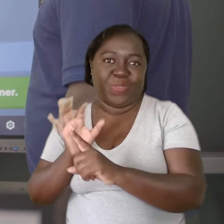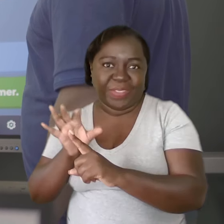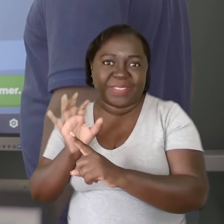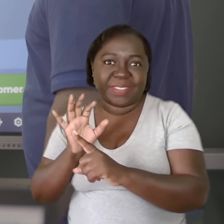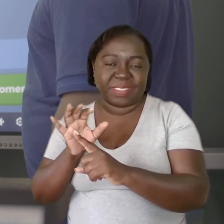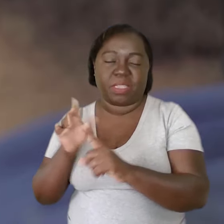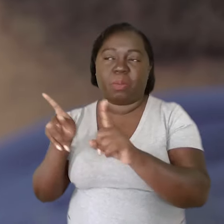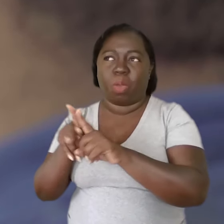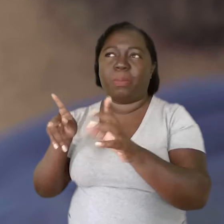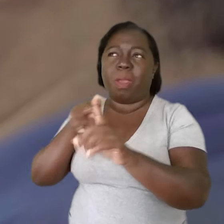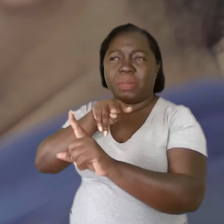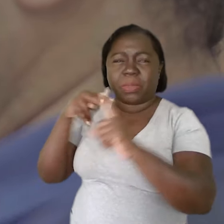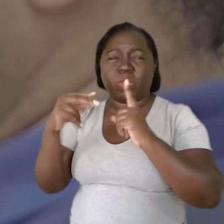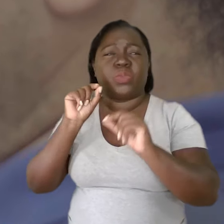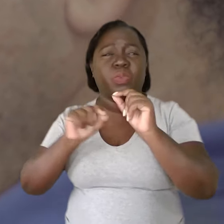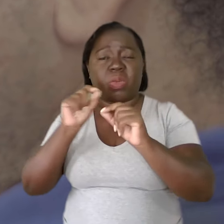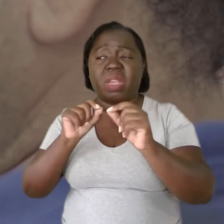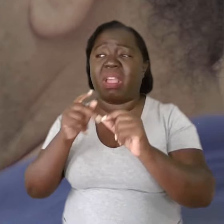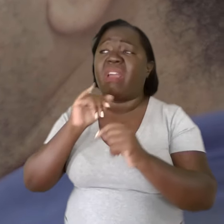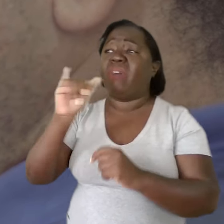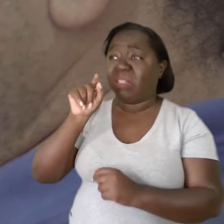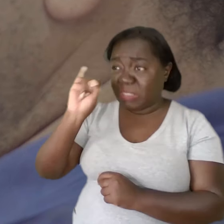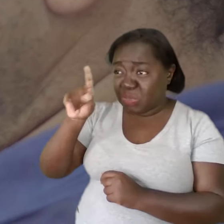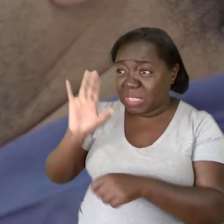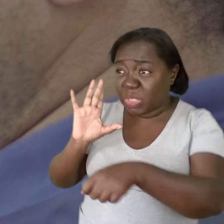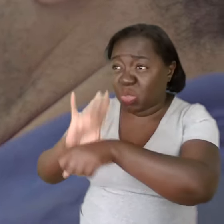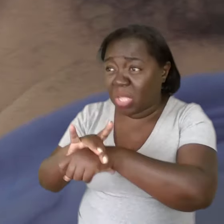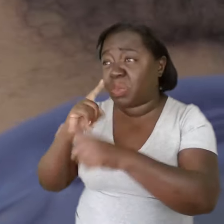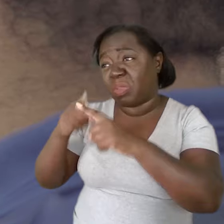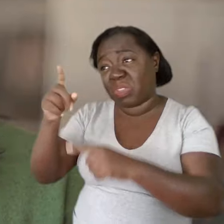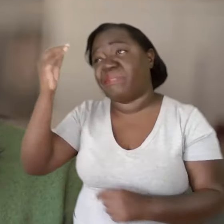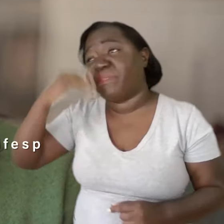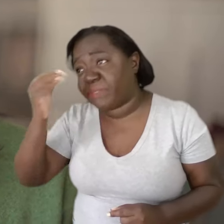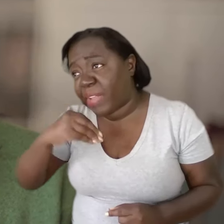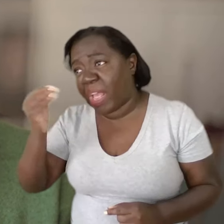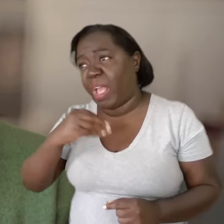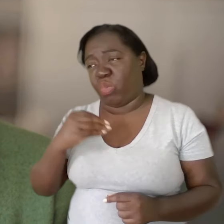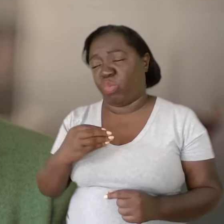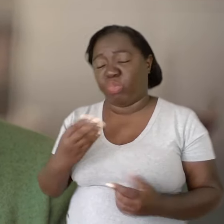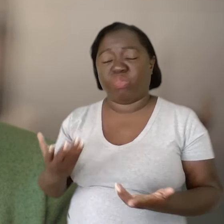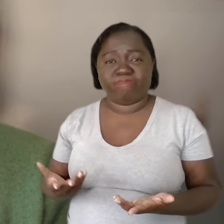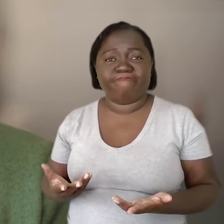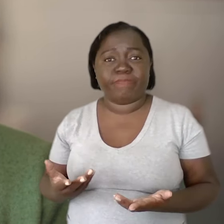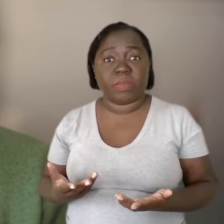A perspectiva que me parece que é apresentada ao professor é: "Se você adoecer, é porque você é fraco, você é frágil."